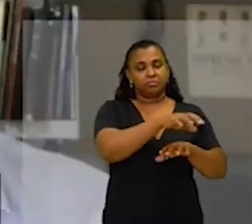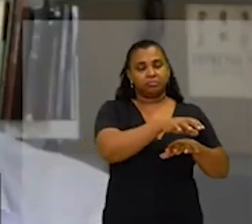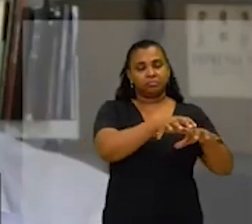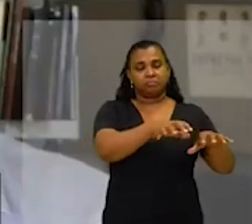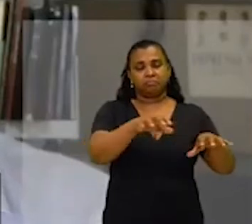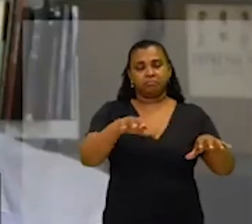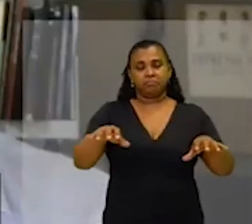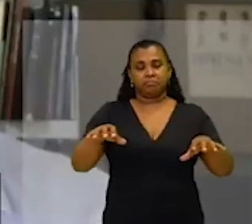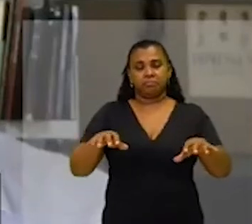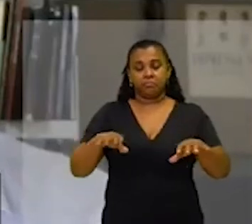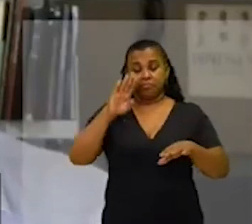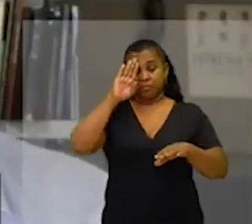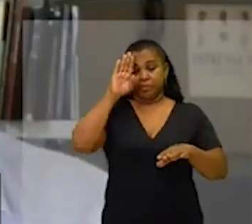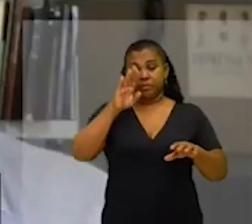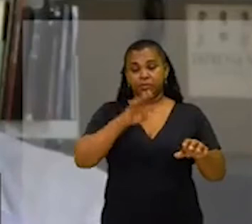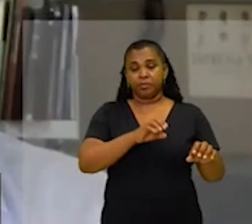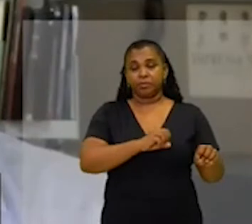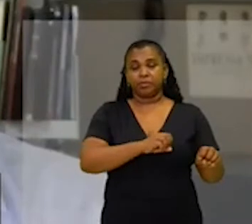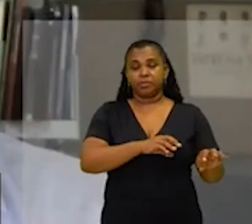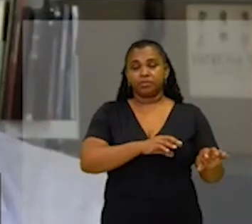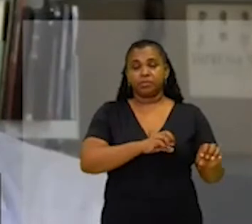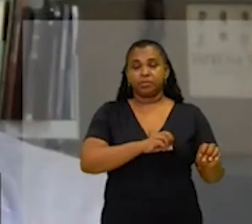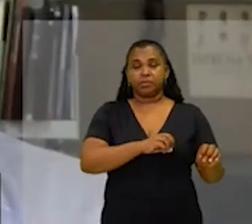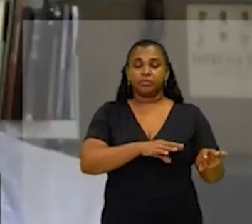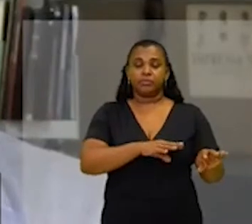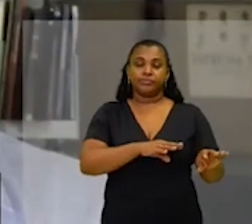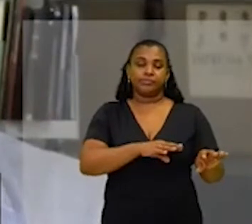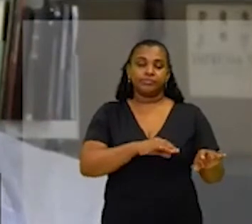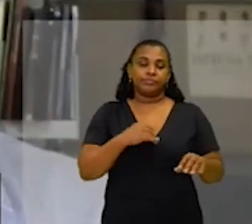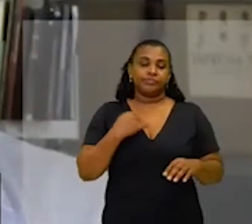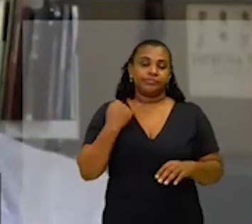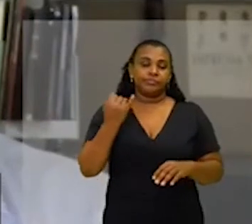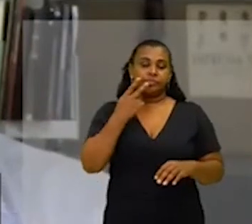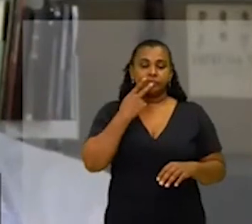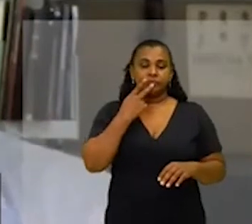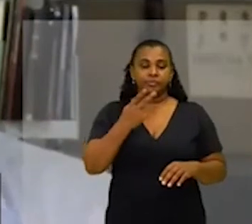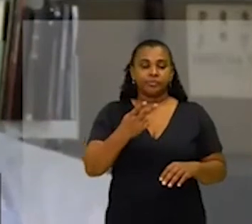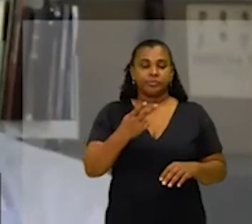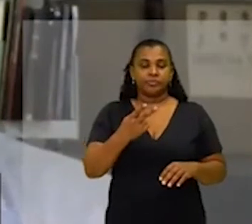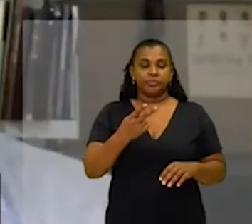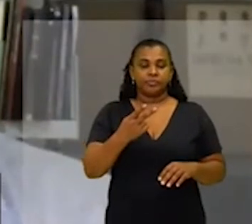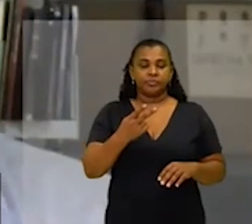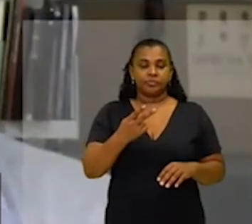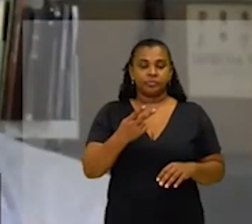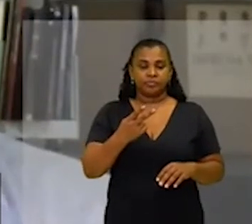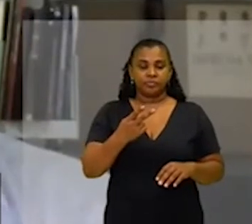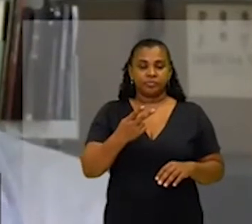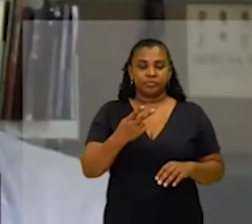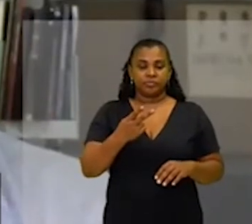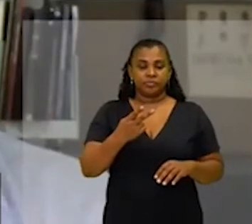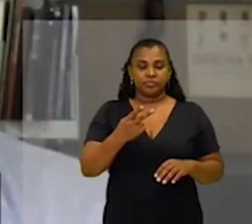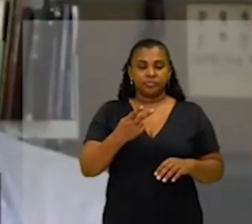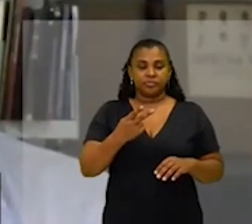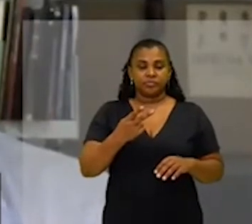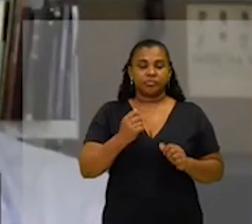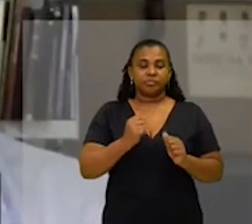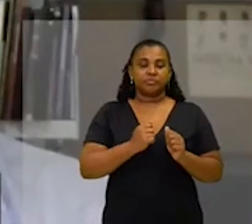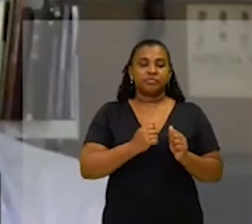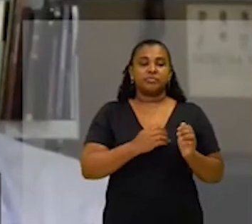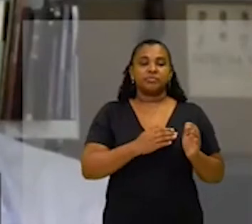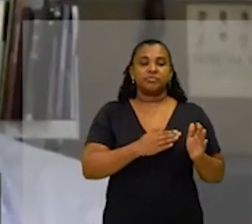educação então é importante dizer que as ações afirmativas né Elas são medidas e adotados por